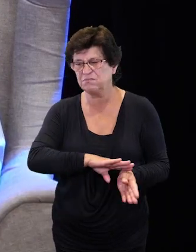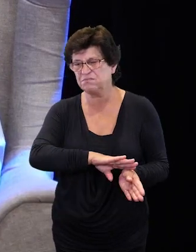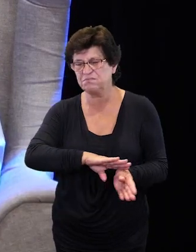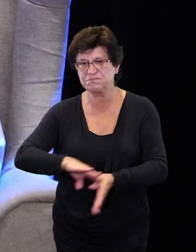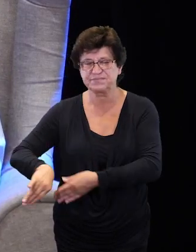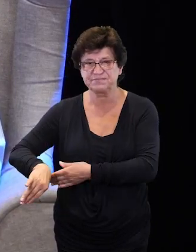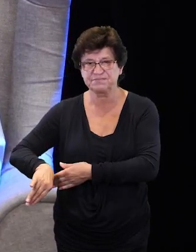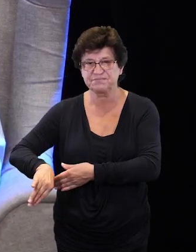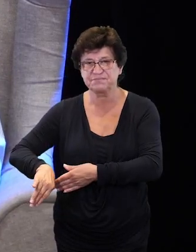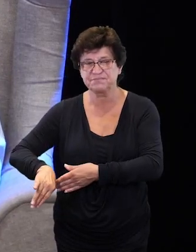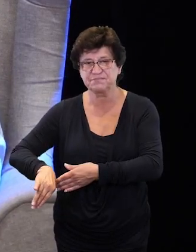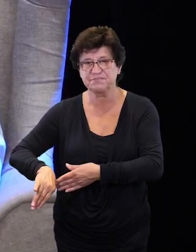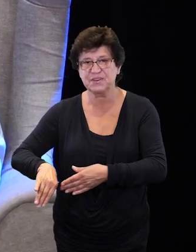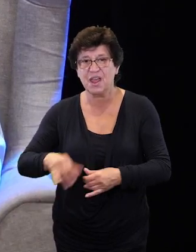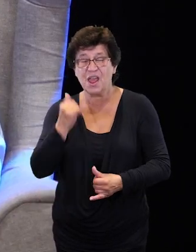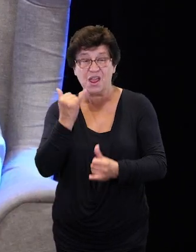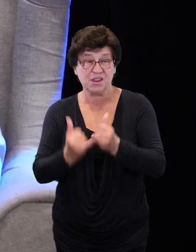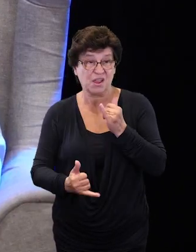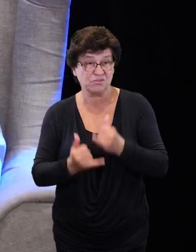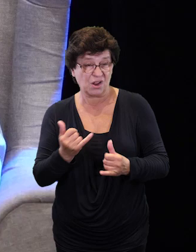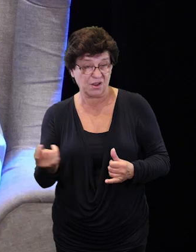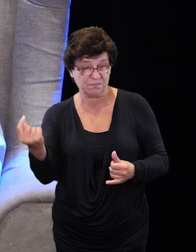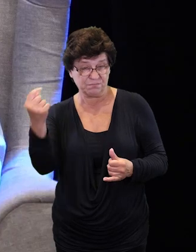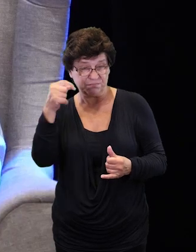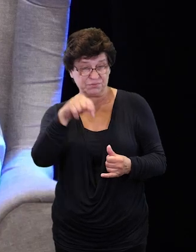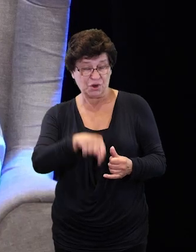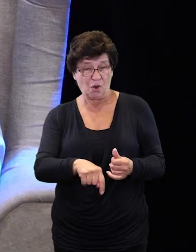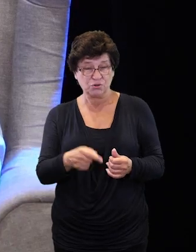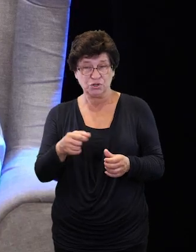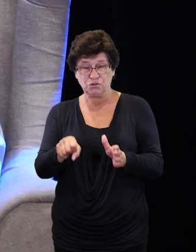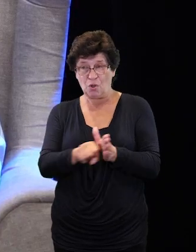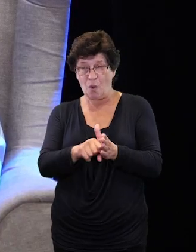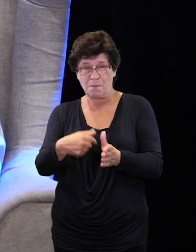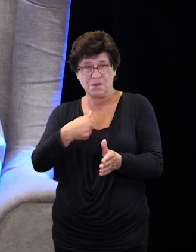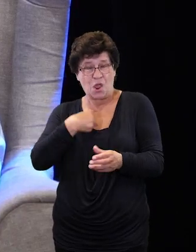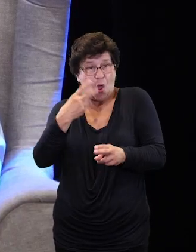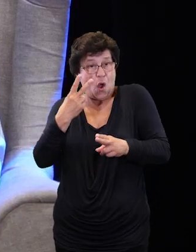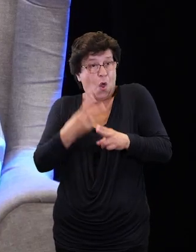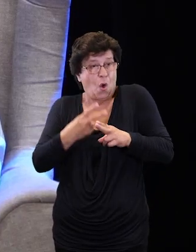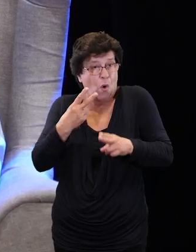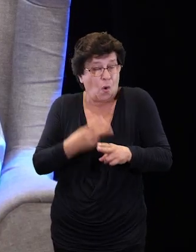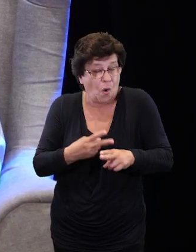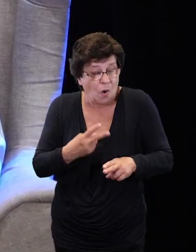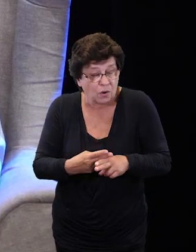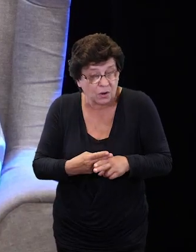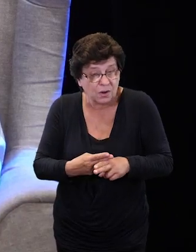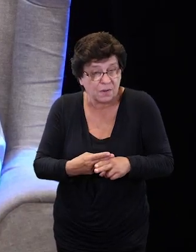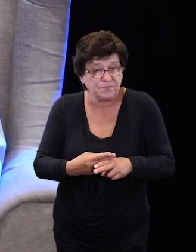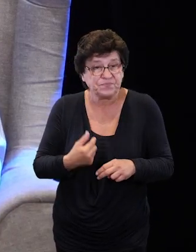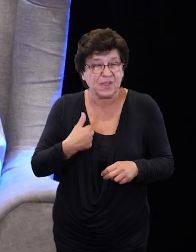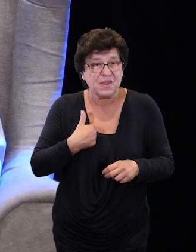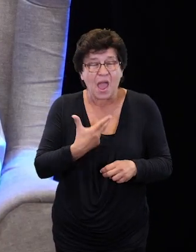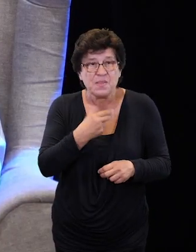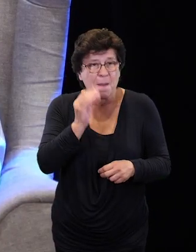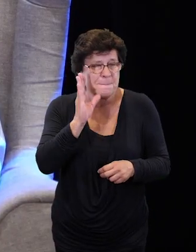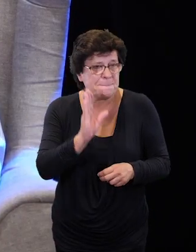Jak do mnie przychodzi pacjent po teleporadzie, tak czy siak, jak jest chory... Bo ja nie będę go osłuchiwał przez telefon.